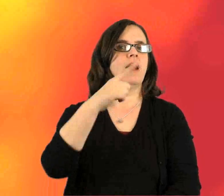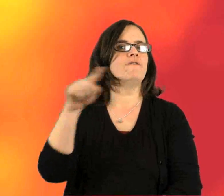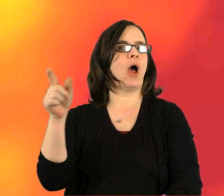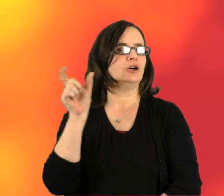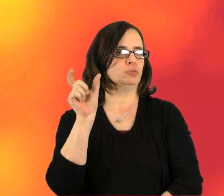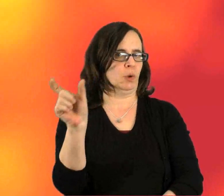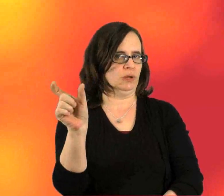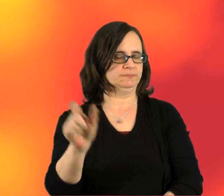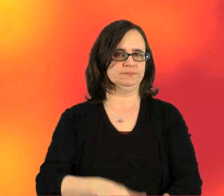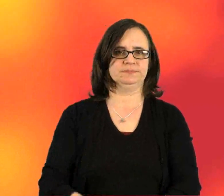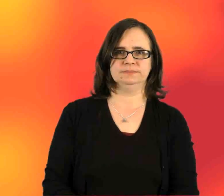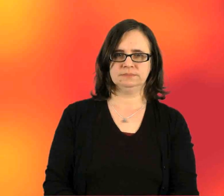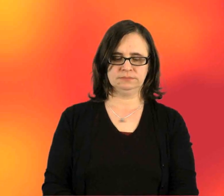Wochen-Spruch